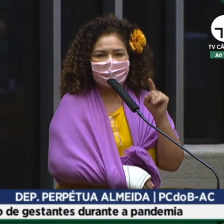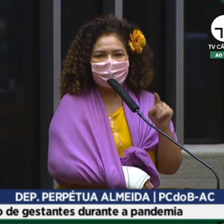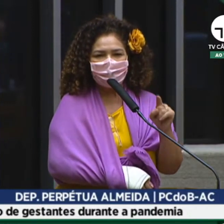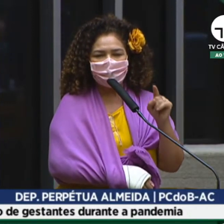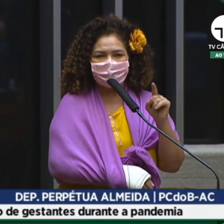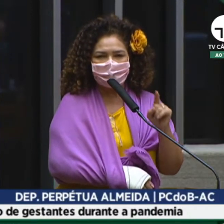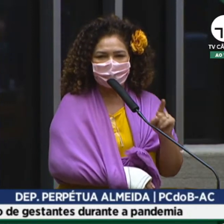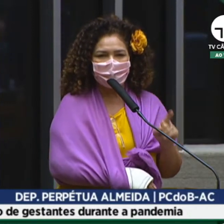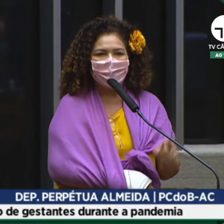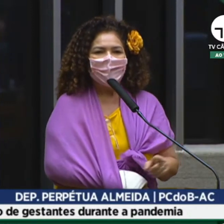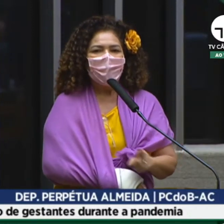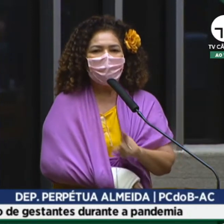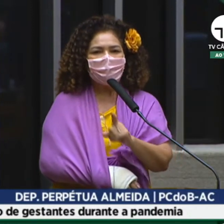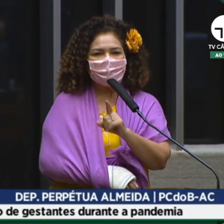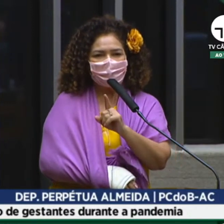PUDESSE DISCUTIR UMA ALTERNATIVA FINANCEIRA PARA